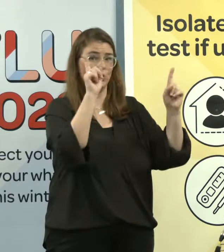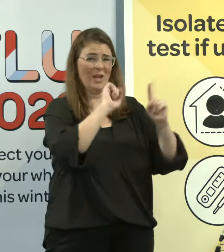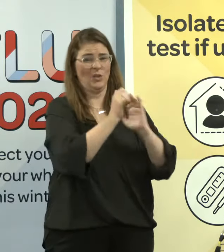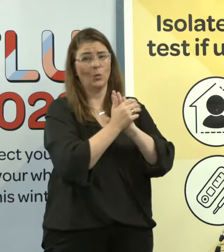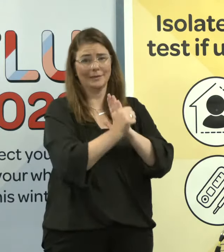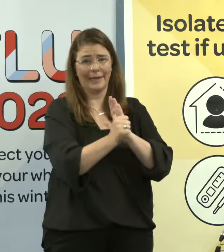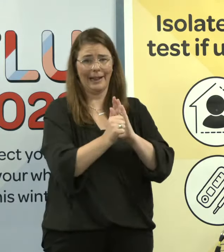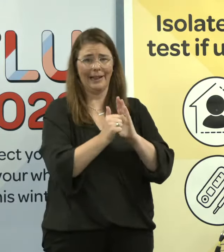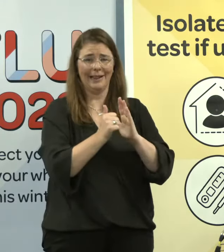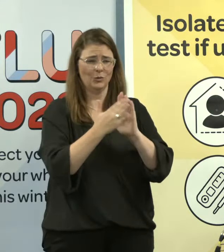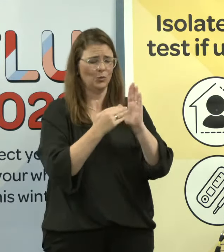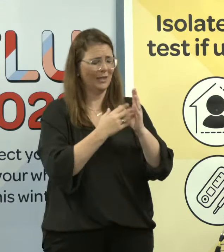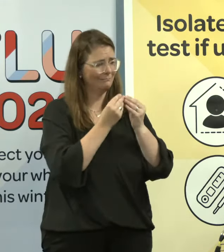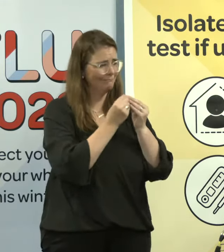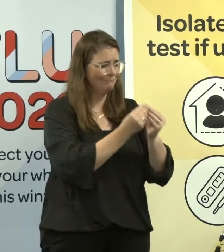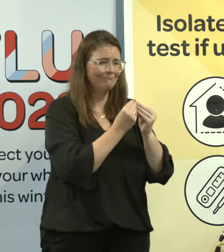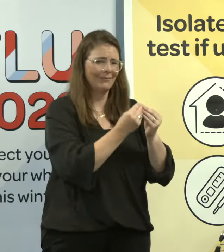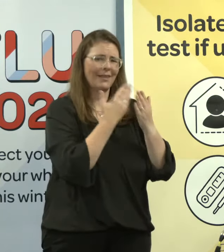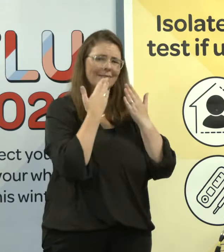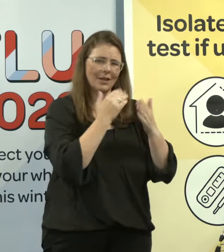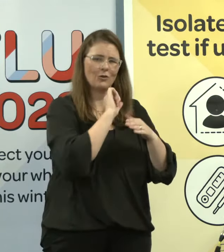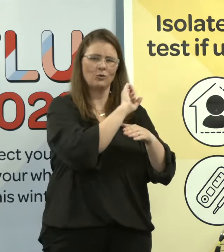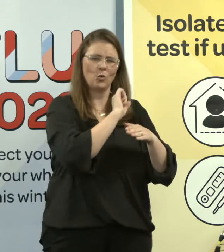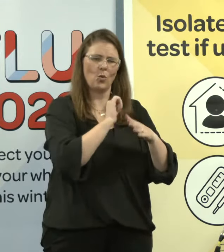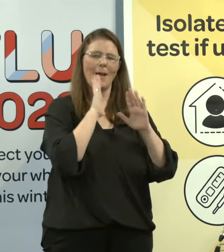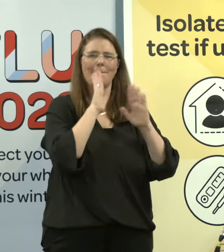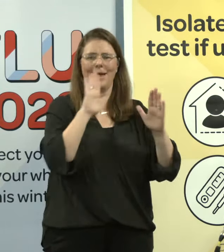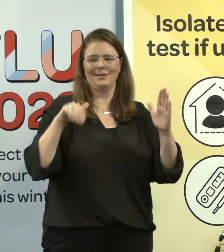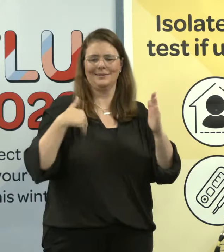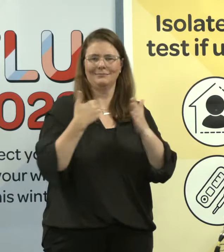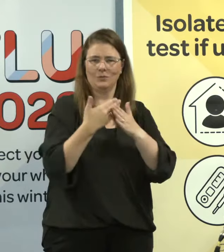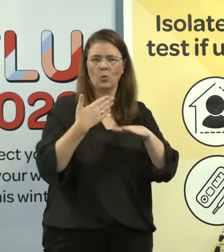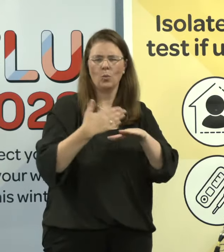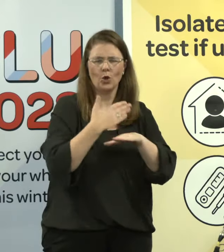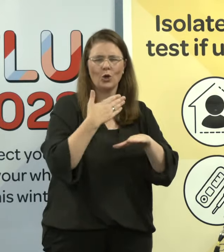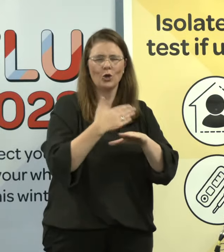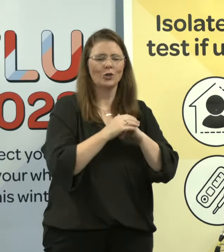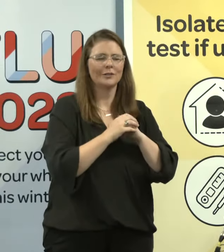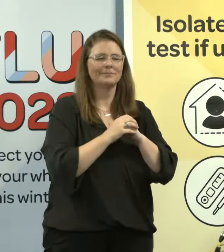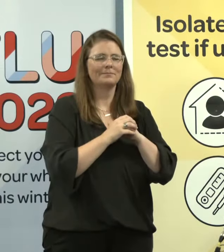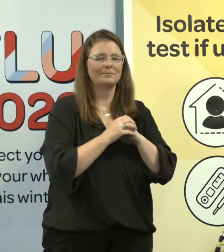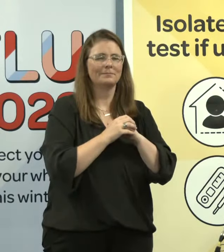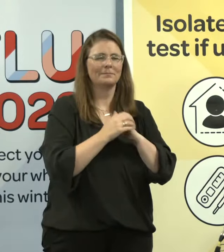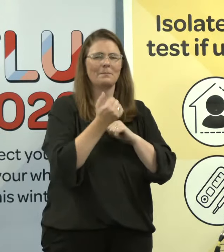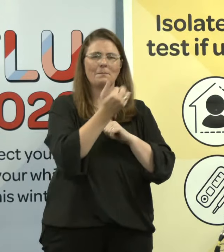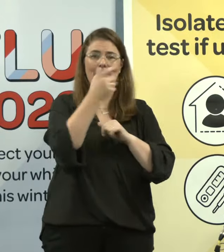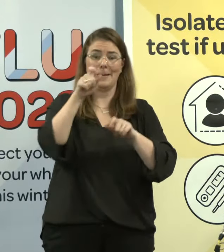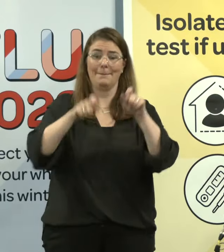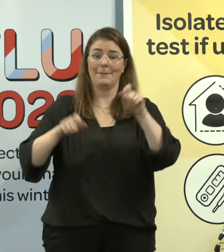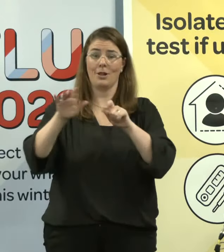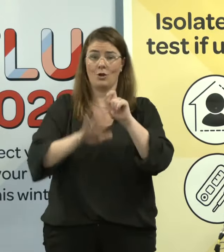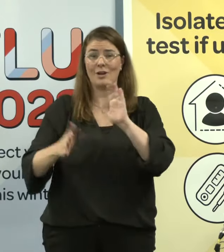Ana, ka nui te mihi ki a koe mo te haere mai ano, a Caroline,